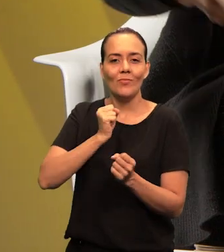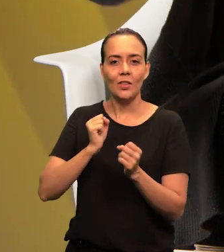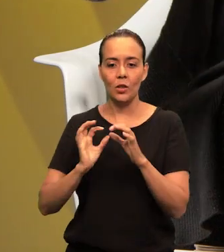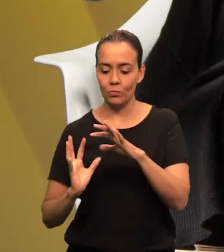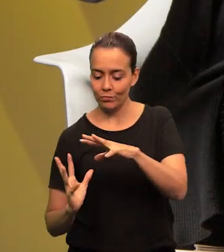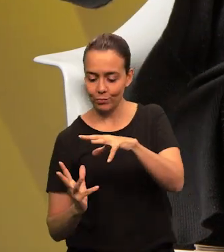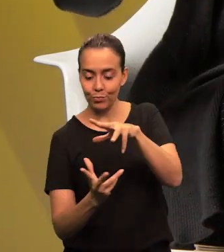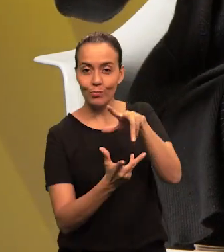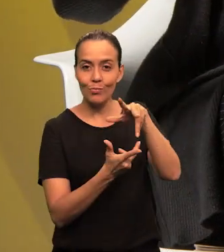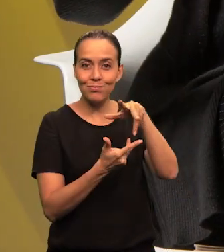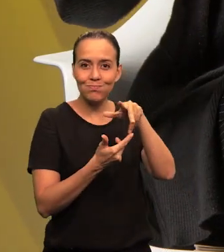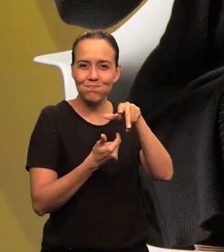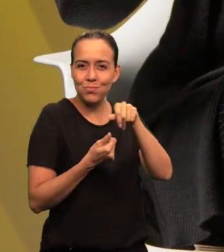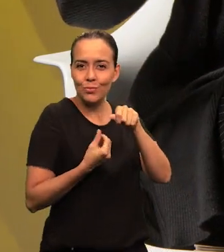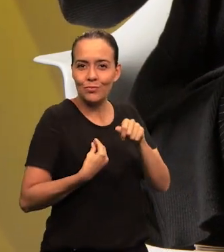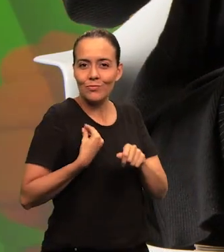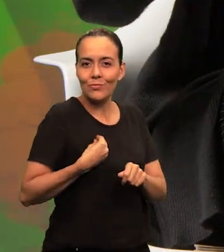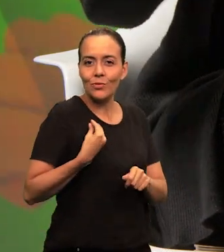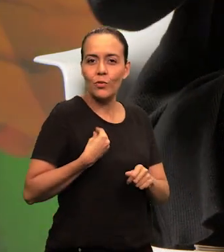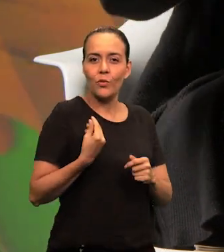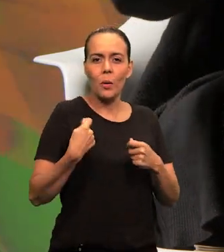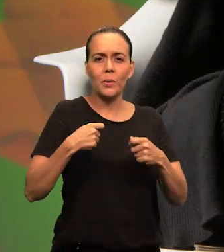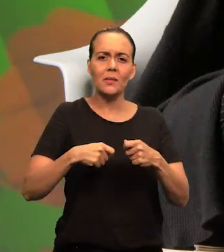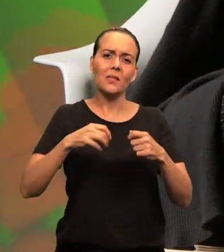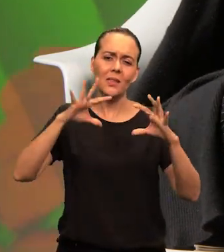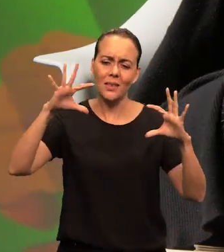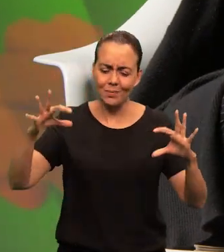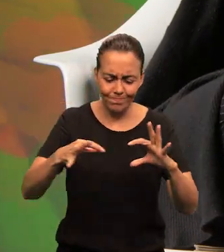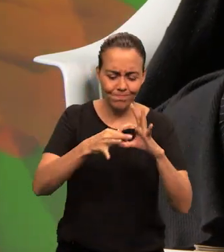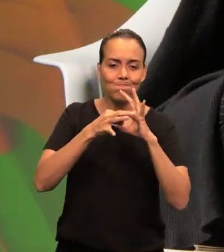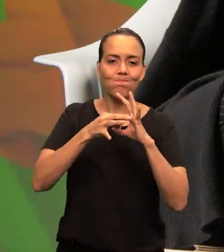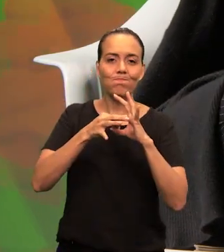Eu teria que aprender, como humano, a compor com a civilização,